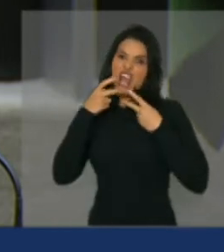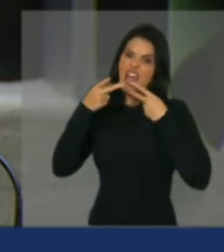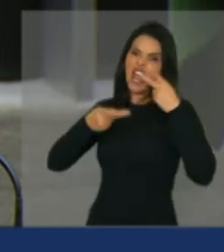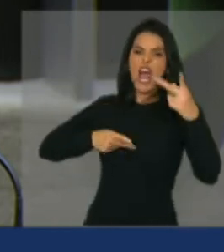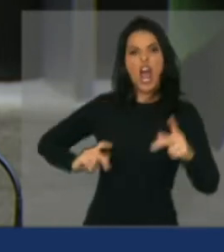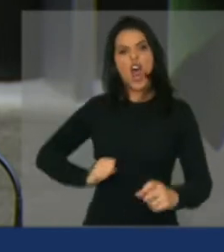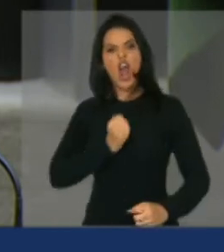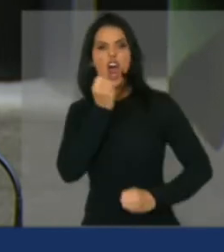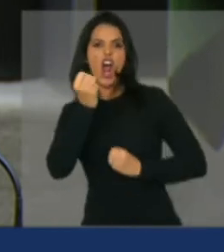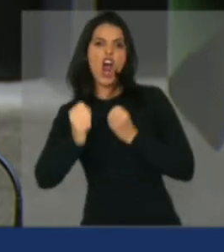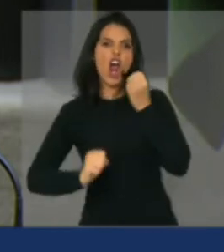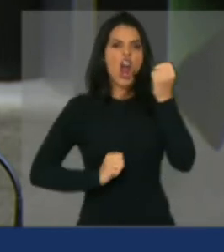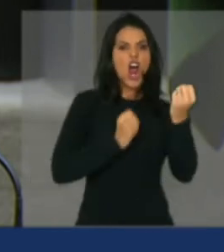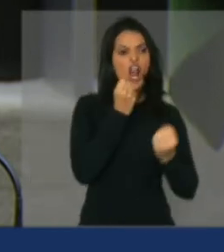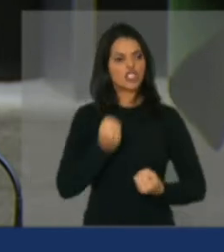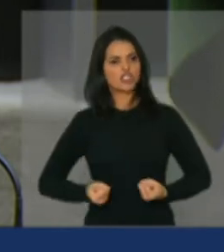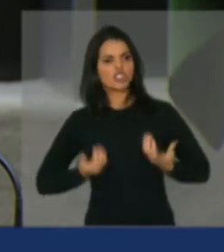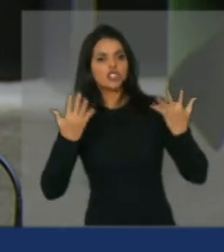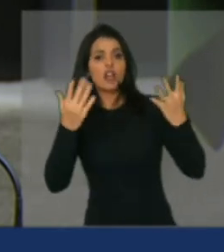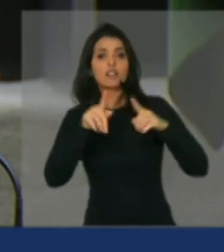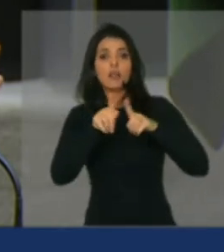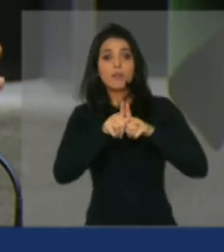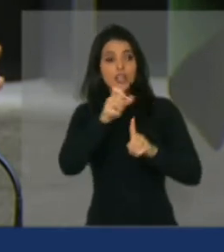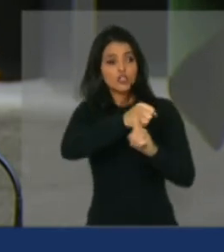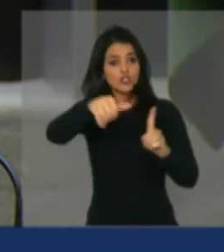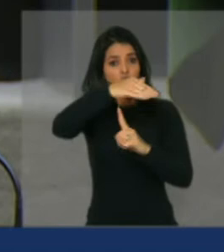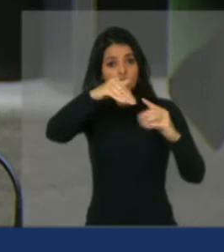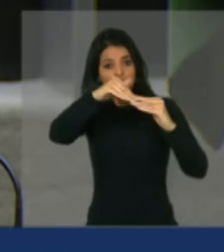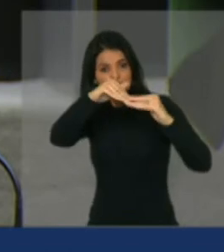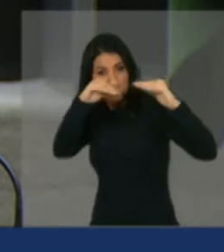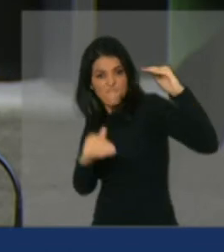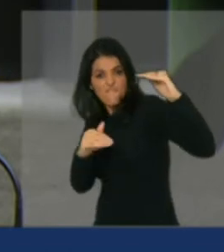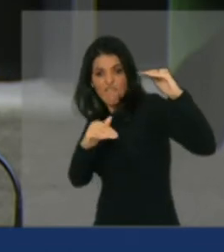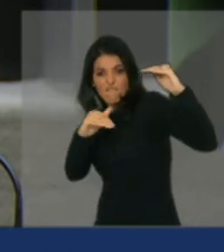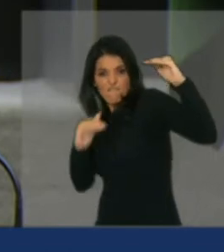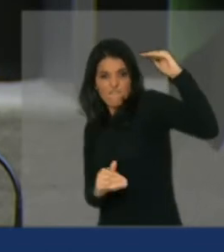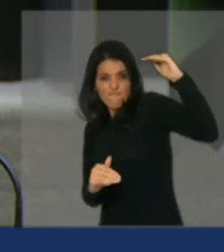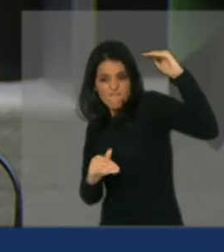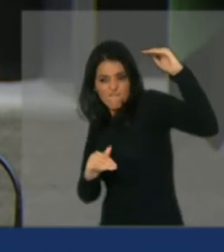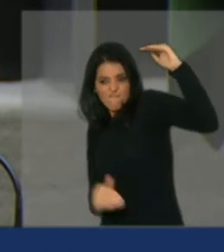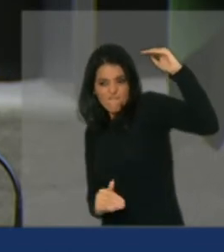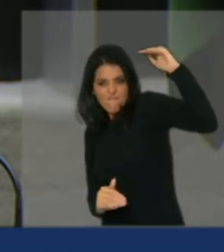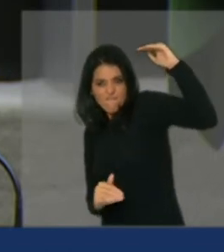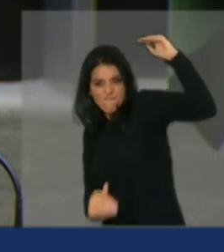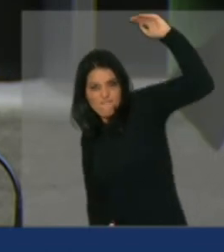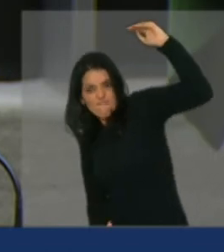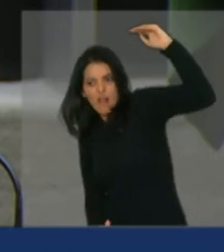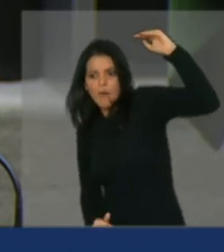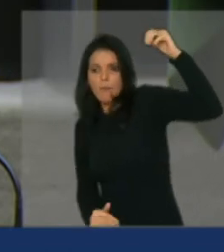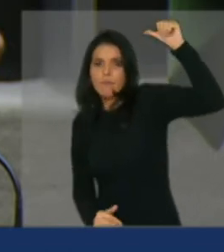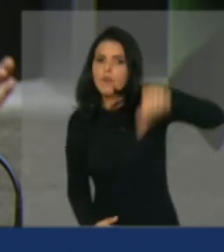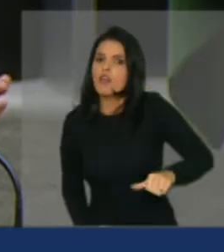PROFUNDAS DESIGUALDADES QUE EXISTEM. [INTERMITÊNCIA DE ÁUDIO] ALIÁS, O BRASIL VIVE UM MOMENTO EXTREMAMENTE TRÁ GICO, COM AUSÊNCIA DE QUALQUER PROJETO DE DESENVOLVIMENTO NACIONAL, ONDE